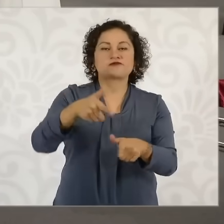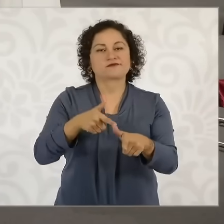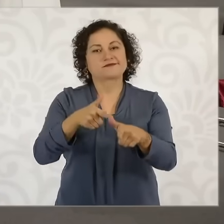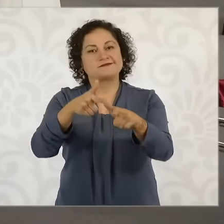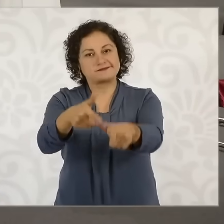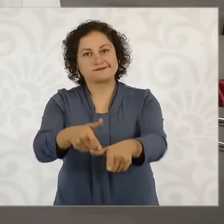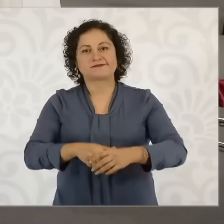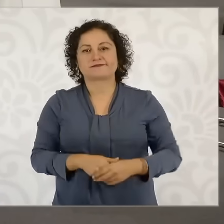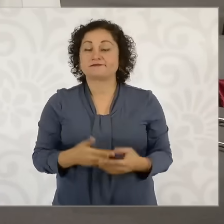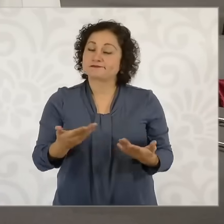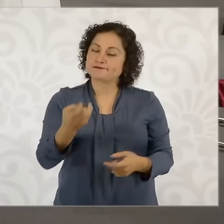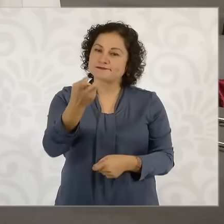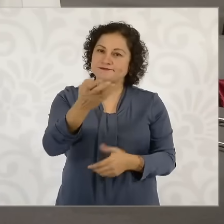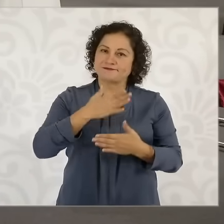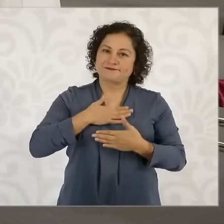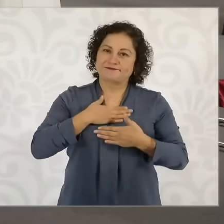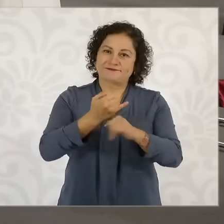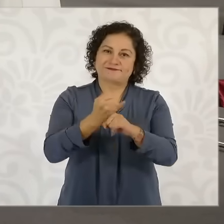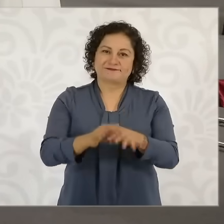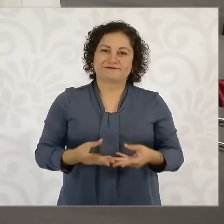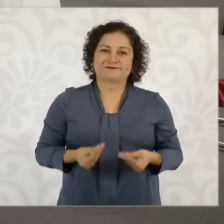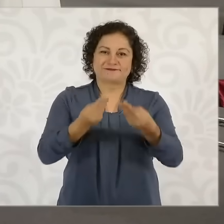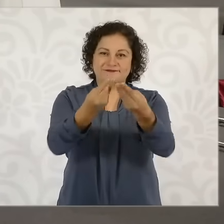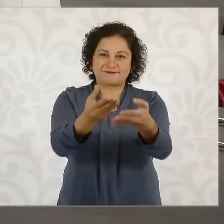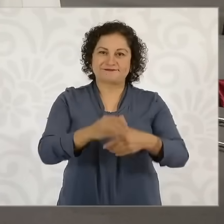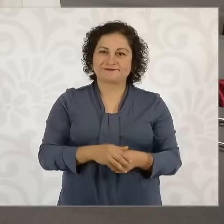Eso es lo que les quería comentar. Le agradezco, señora presidente, que me diera la oportunidad